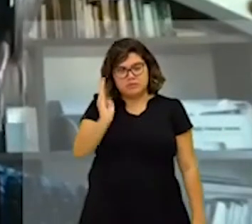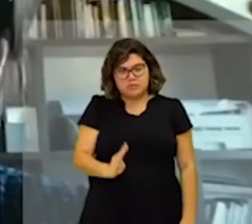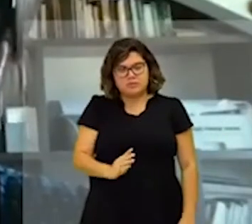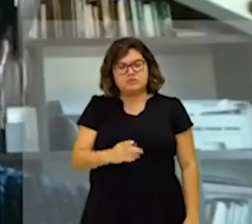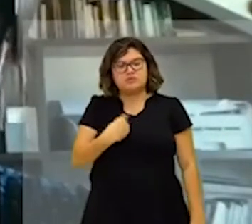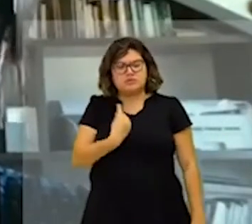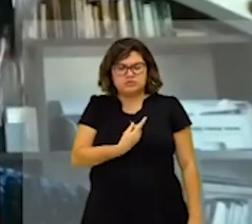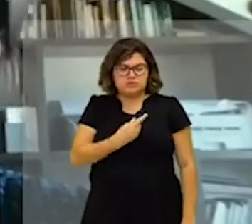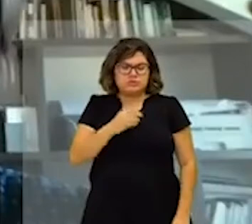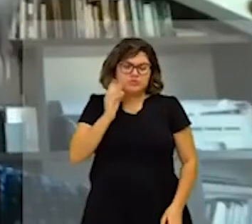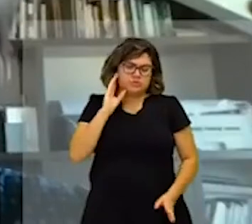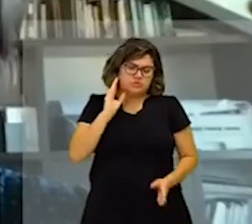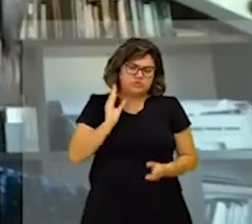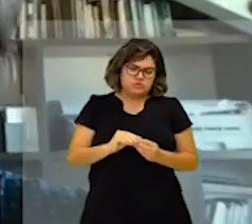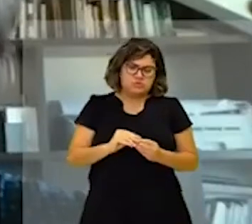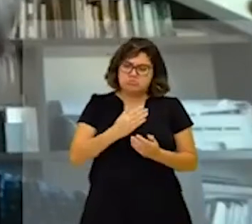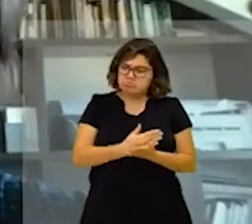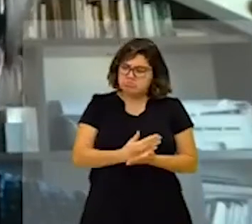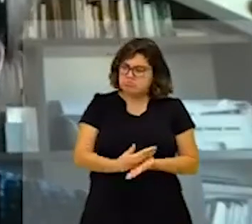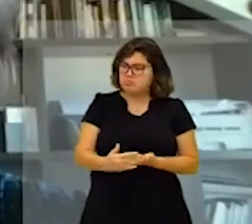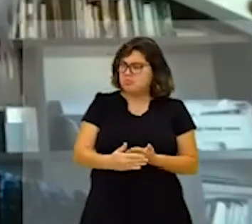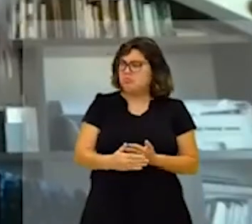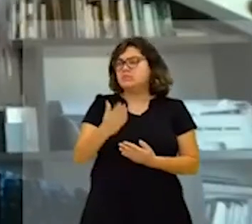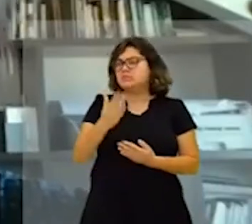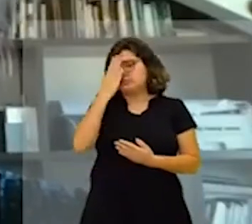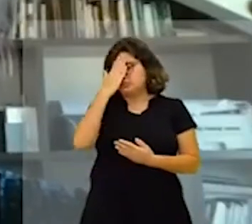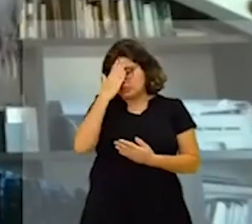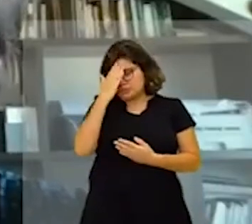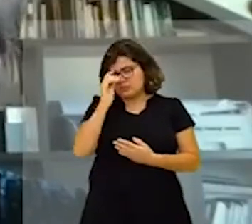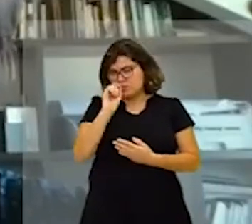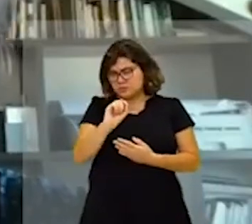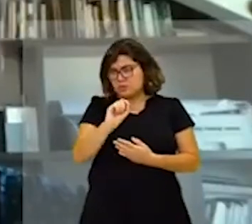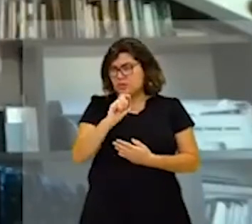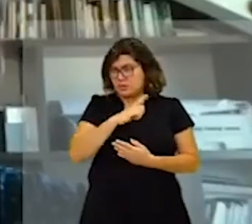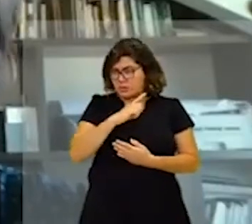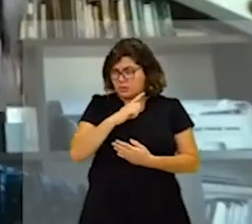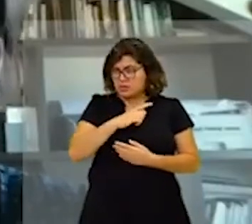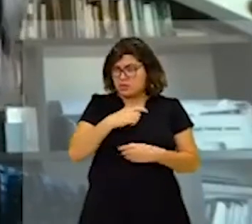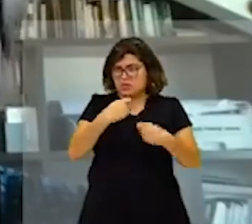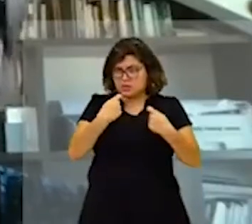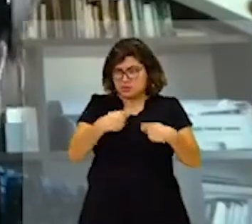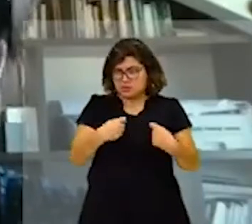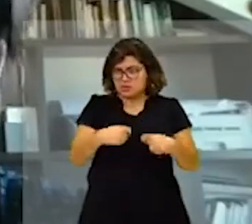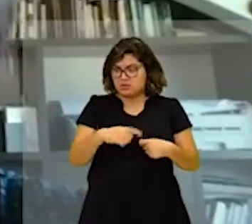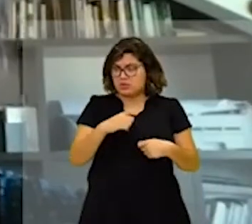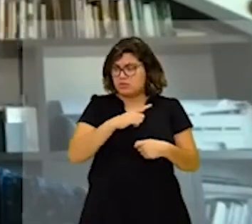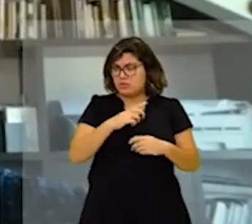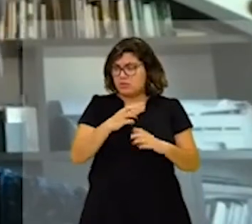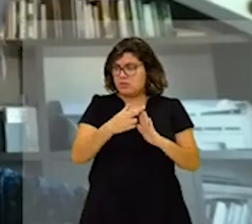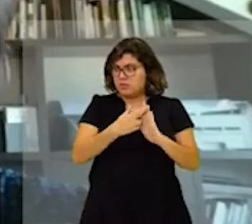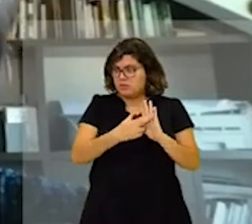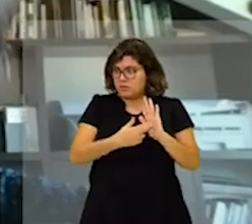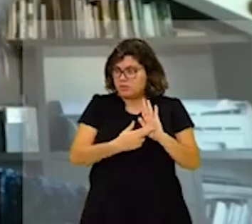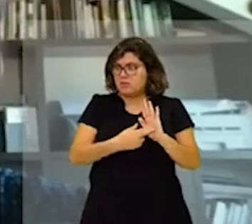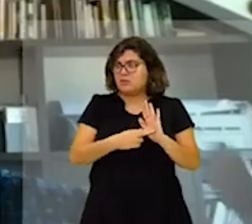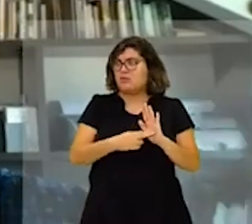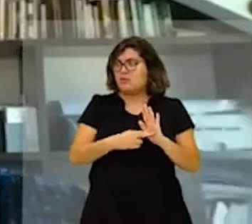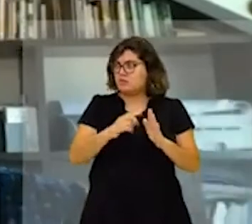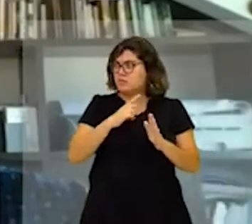considerações iniciais sabe sik há a necessidade de se regular o financiamento da política para que